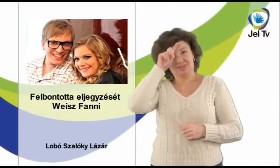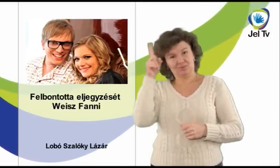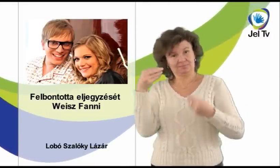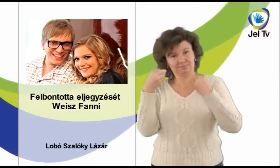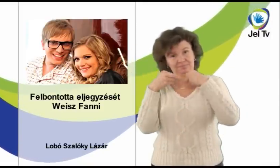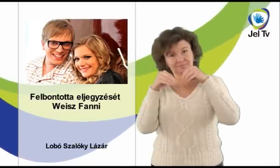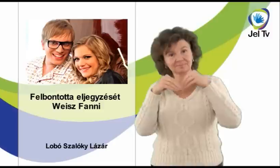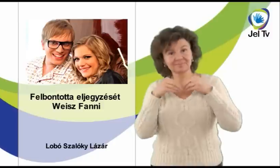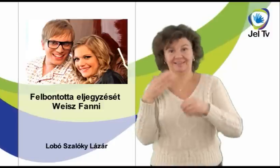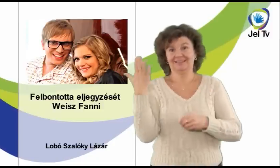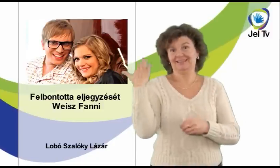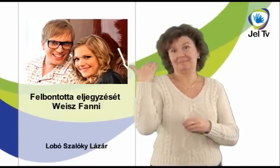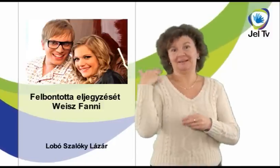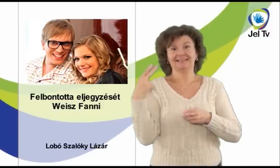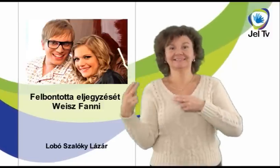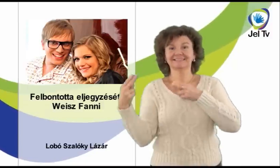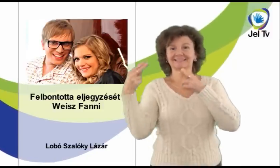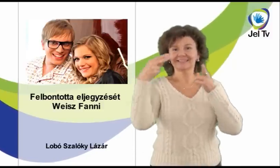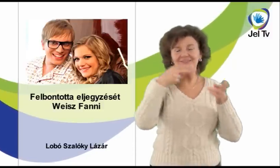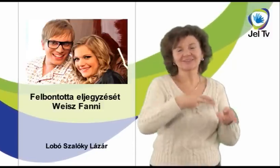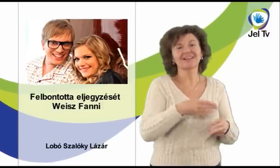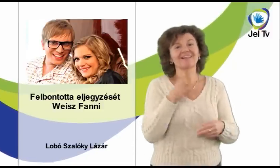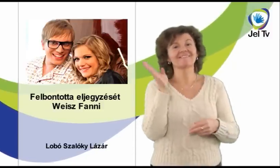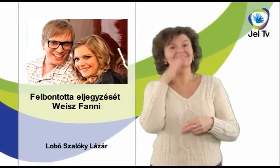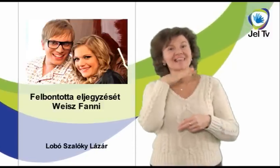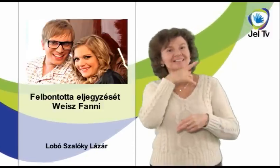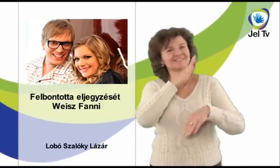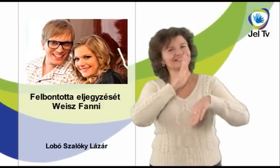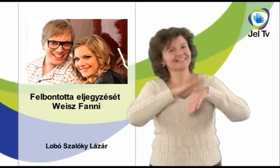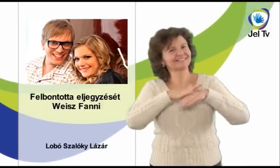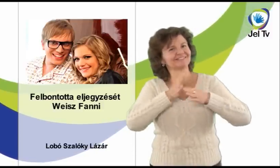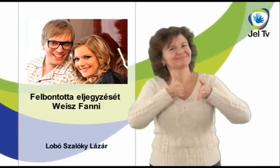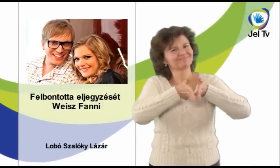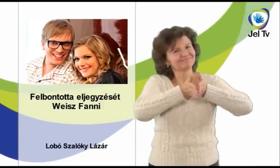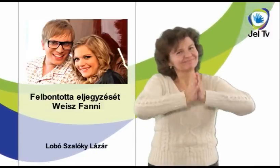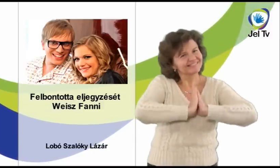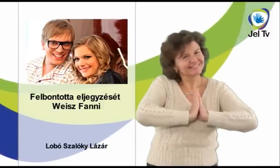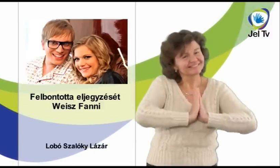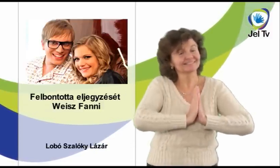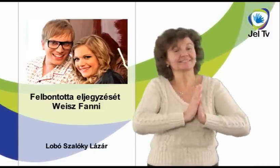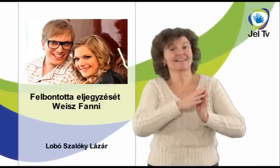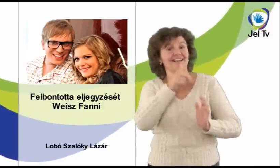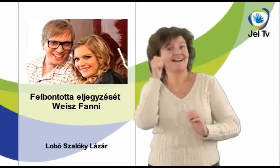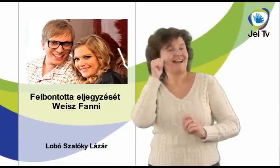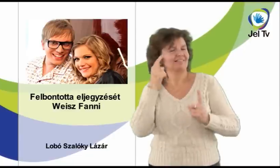A fiú elmesélte, hogy nemrégen egy hídon kérte meg Fanni kezét.